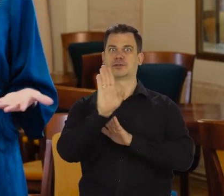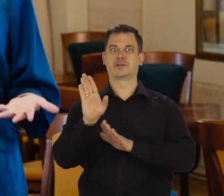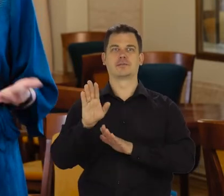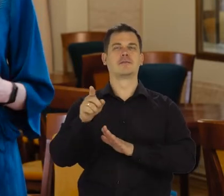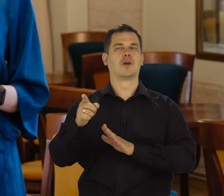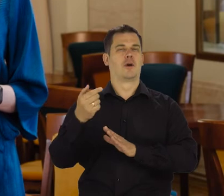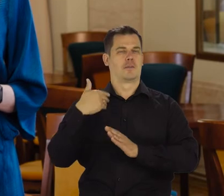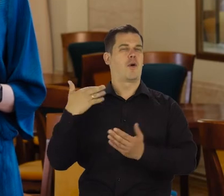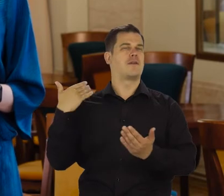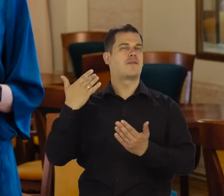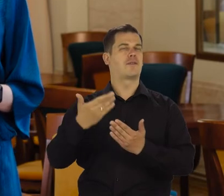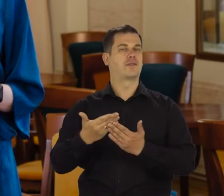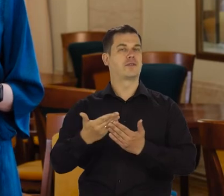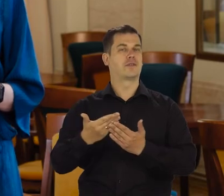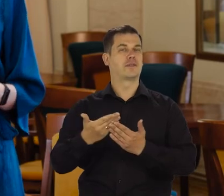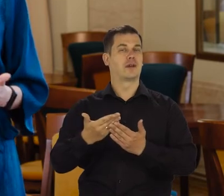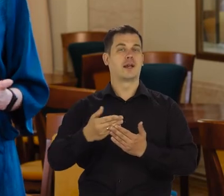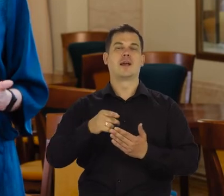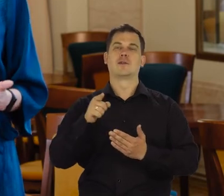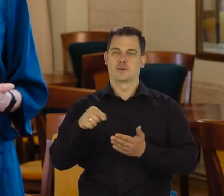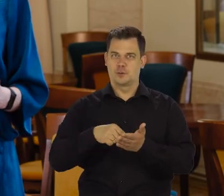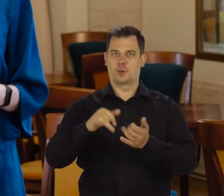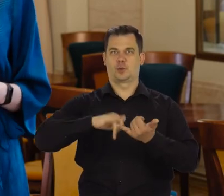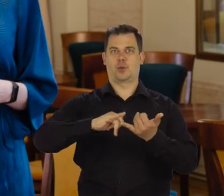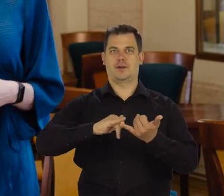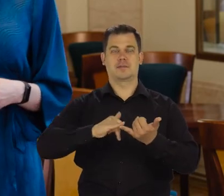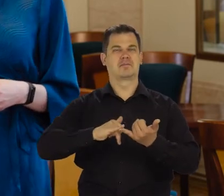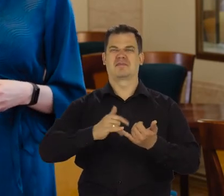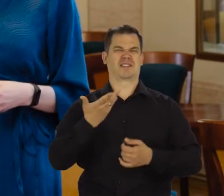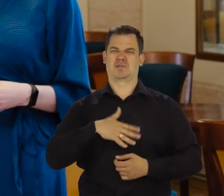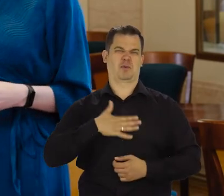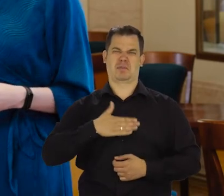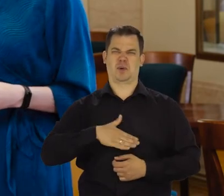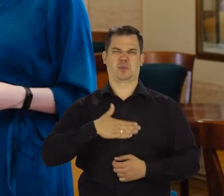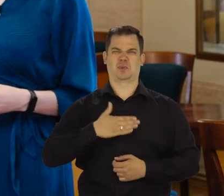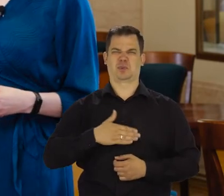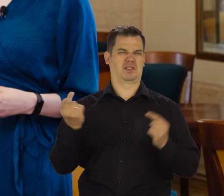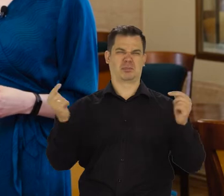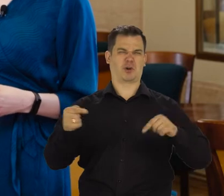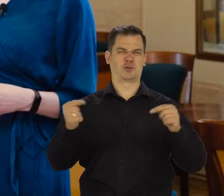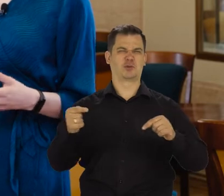czyli dzieła, które już przez pewien czas funkcjonowało i też toruńskiej publiczności się nie spodobało.